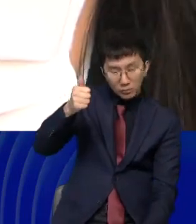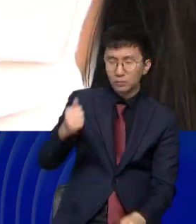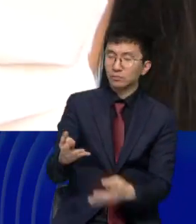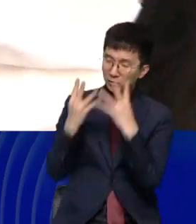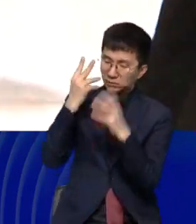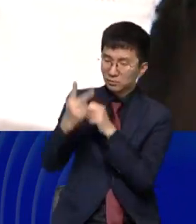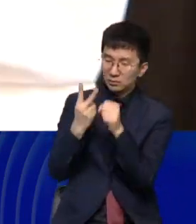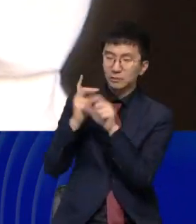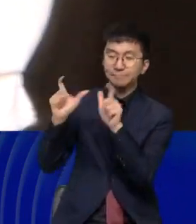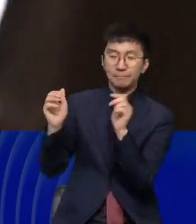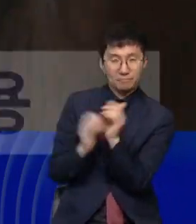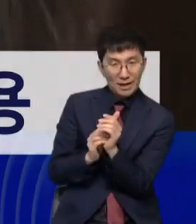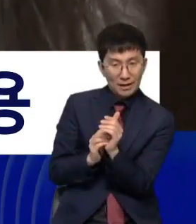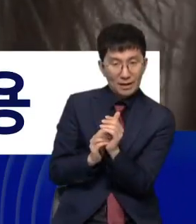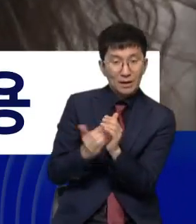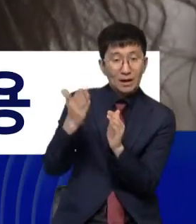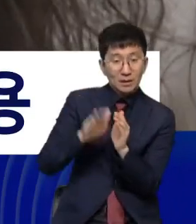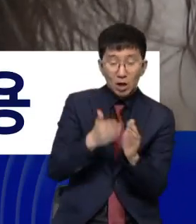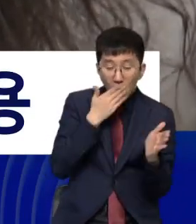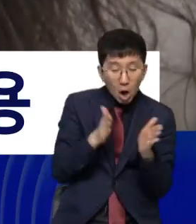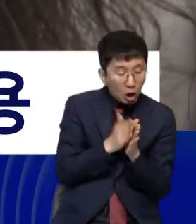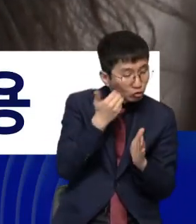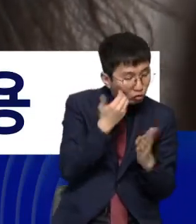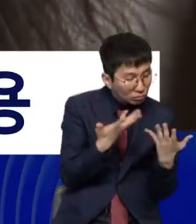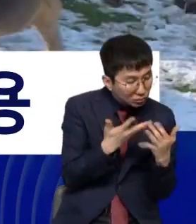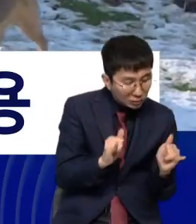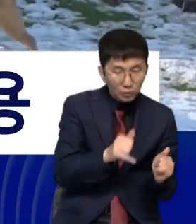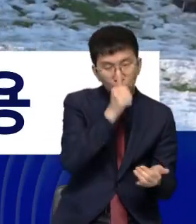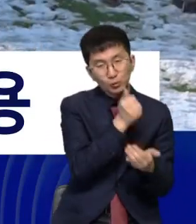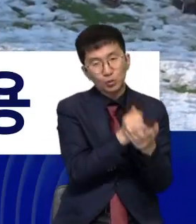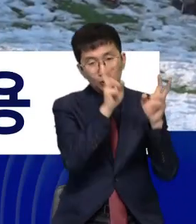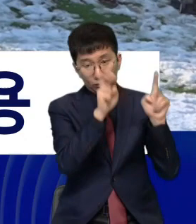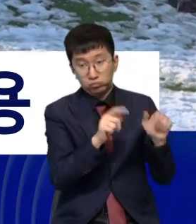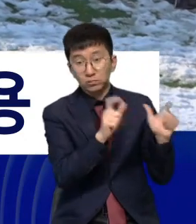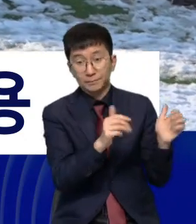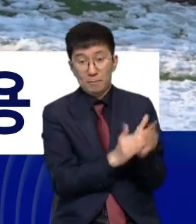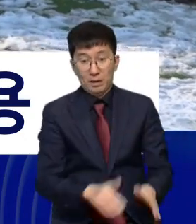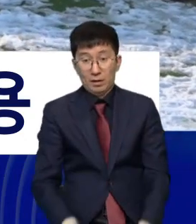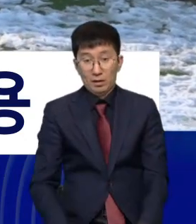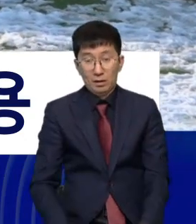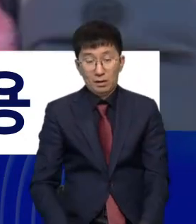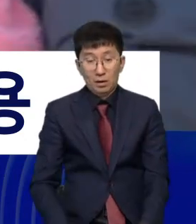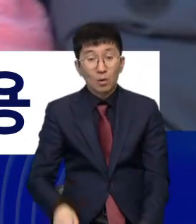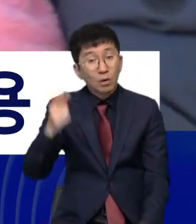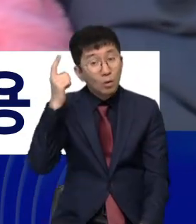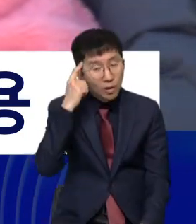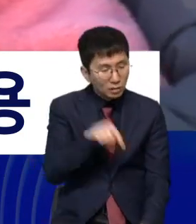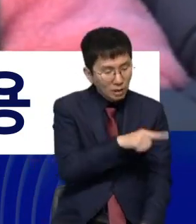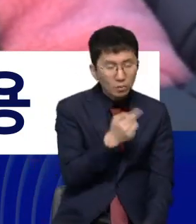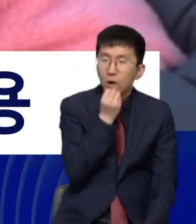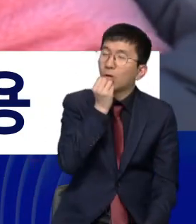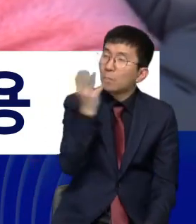선고했습니다. 하지만 범행에 동참했던 직원에게는 무죄를 선고했는데요. 이 직원의 내부고발로 이런 사건이 드러난